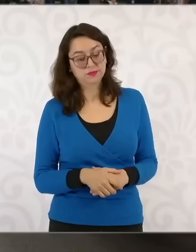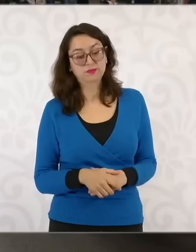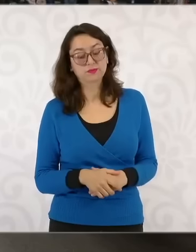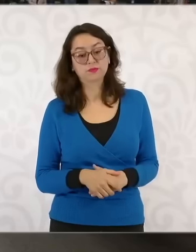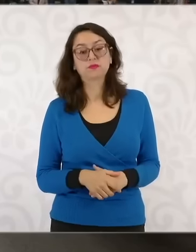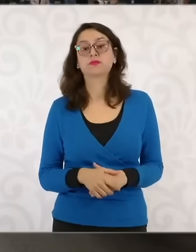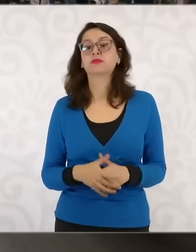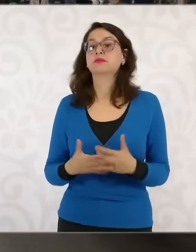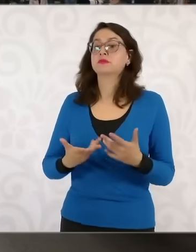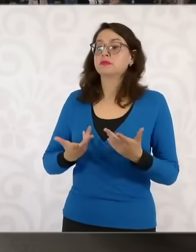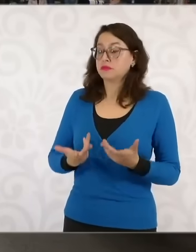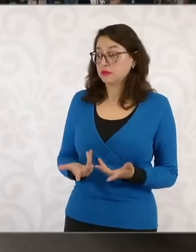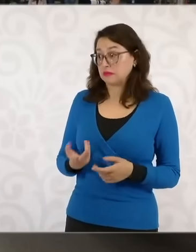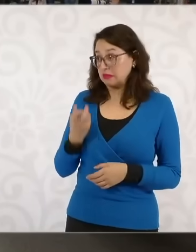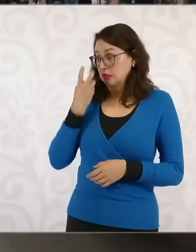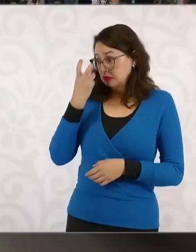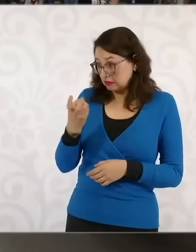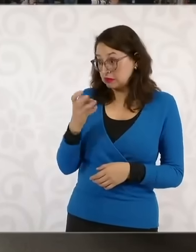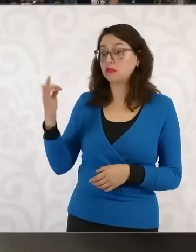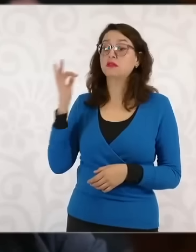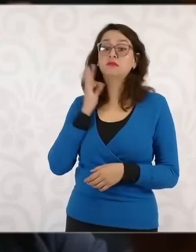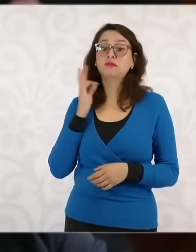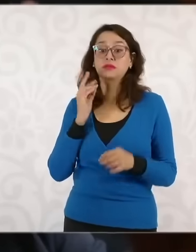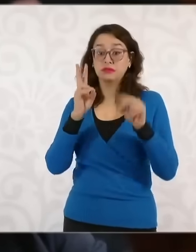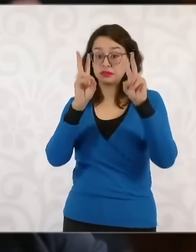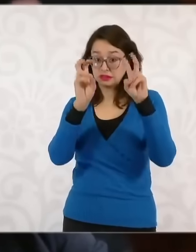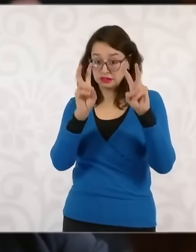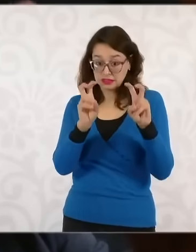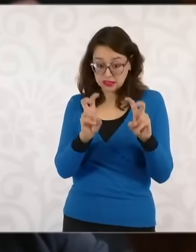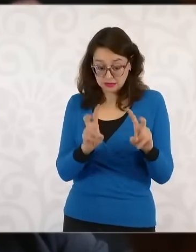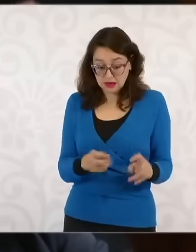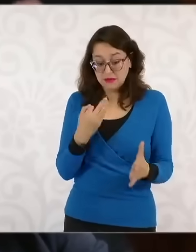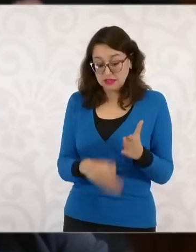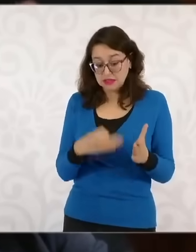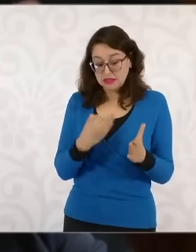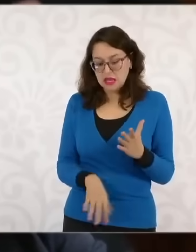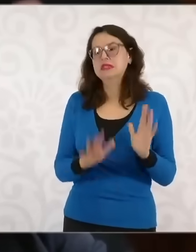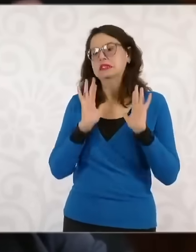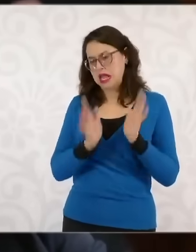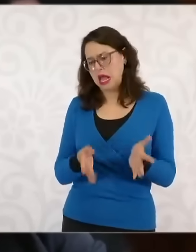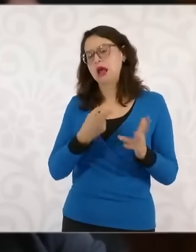están pendientes, digamos, no porque no se hayan judicializado, sino más bien porque quizá no se